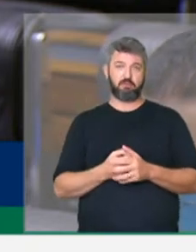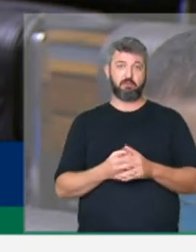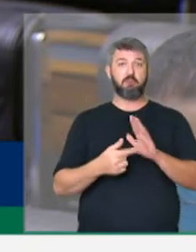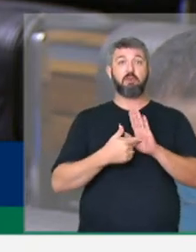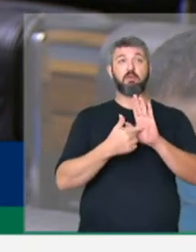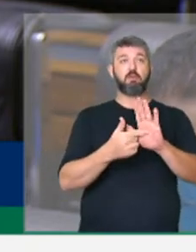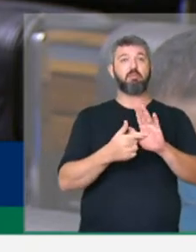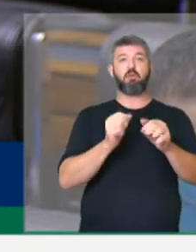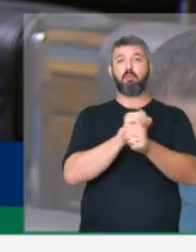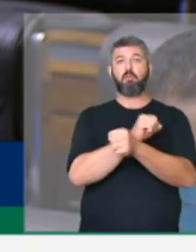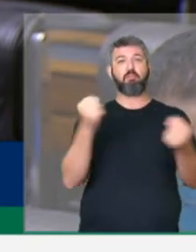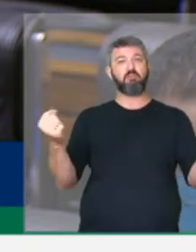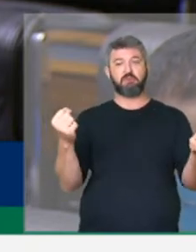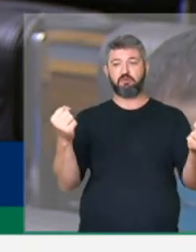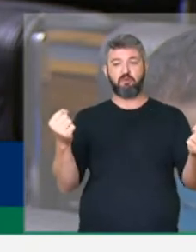PRA UMA MESA DE RENEGOCIAÇÃO DO SISTEMA FINANCEIRO ELE É